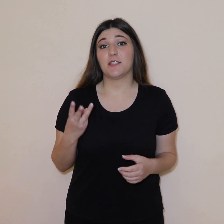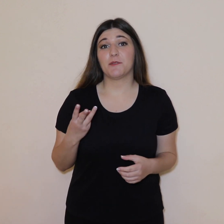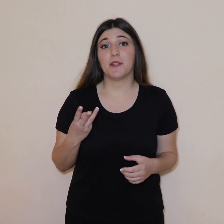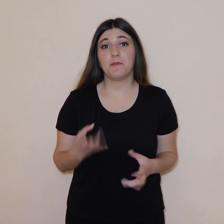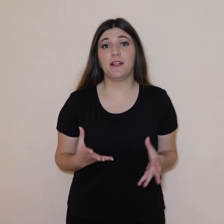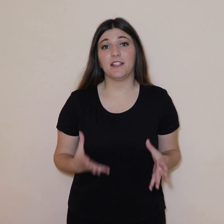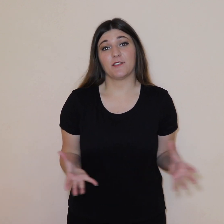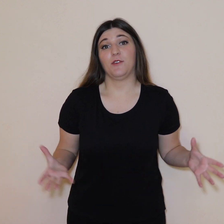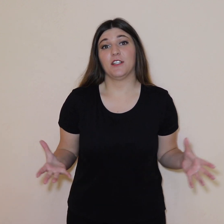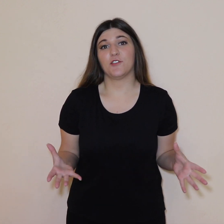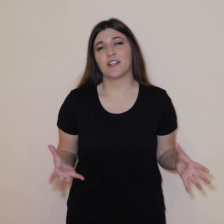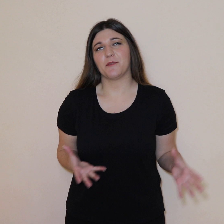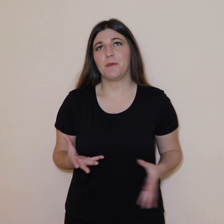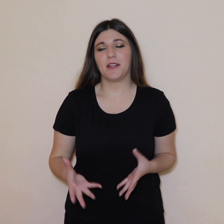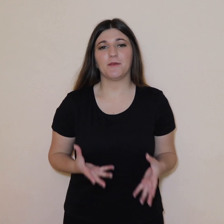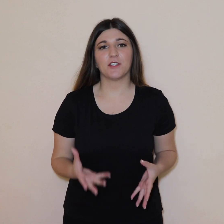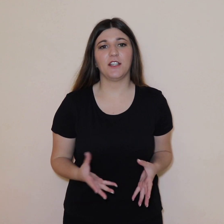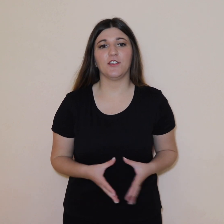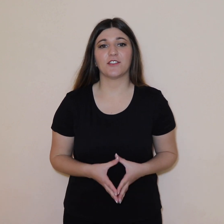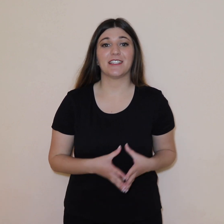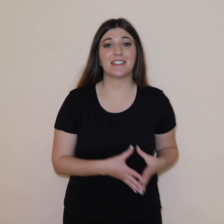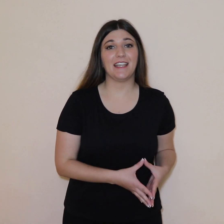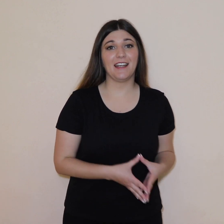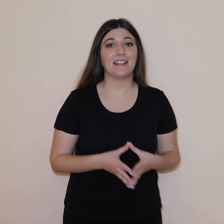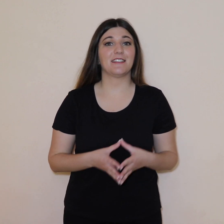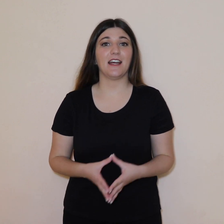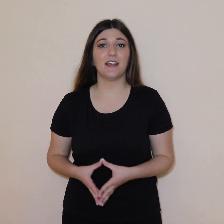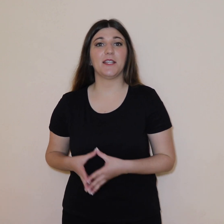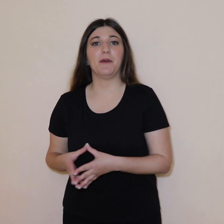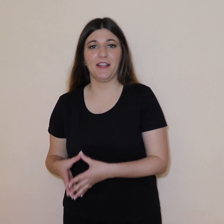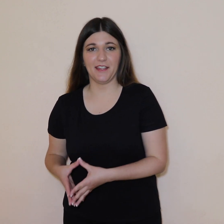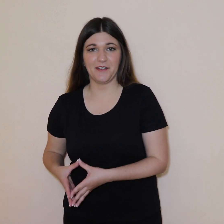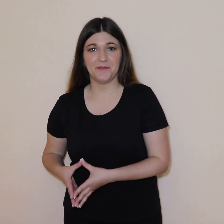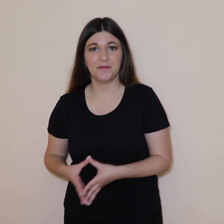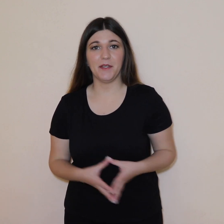tres más principales ¿cuáles son? ¿Que siempre aprendemos de niños? Ser, estar y parecer. Bien.